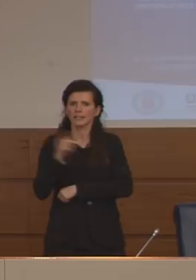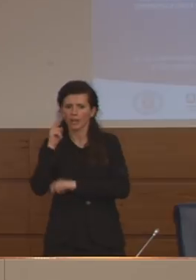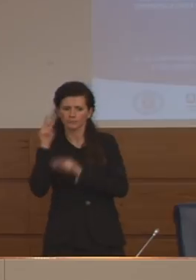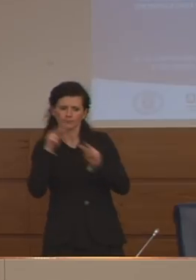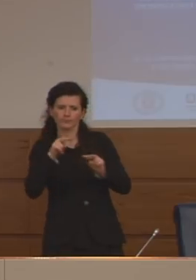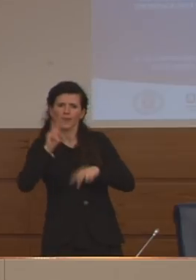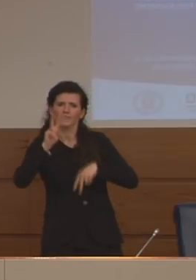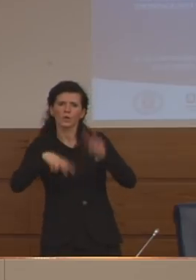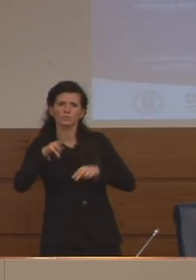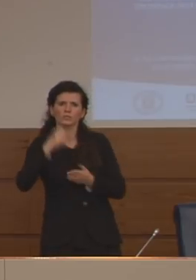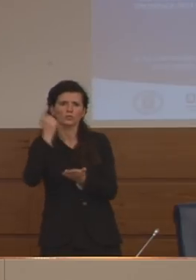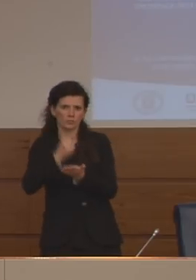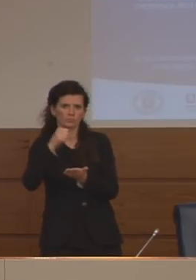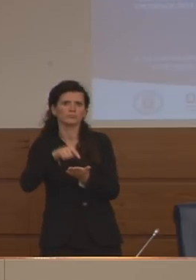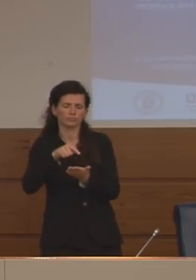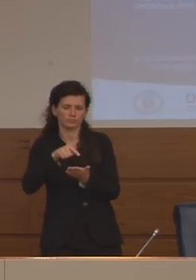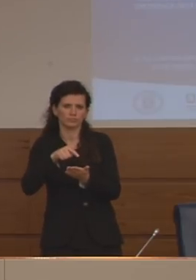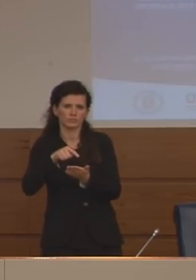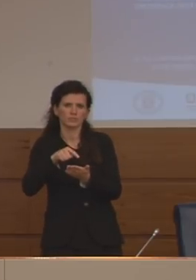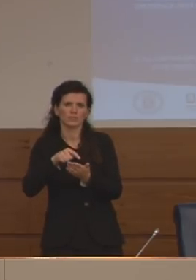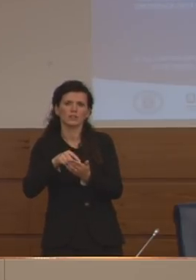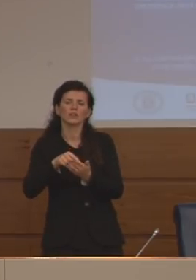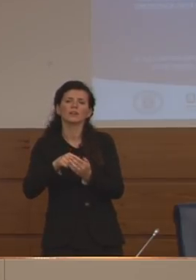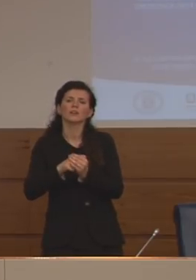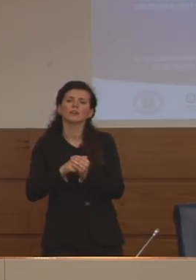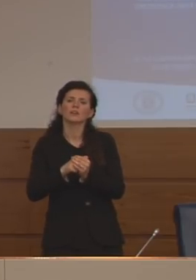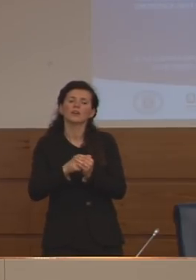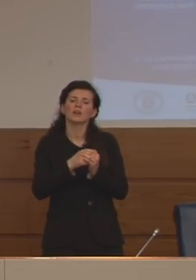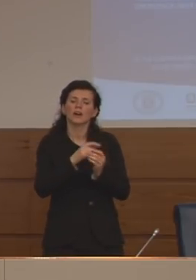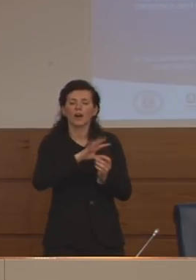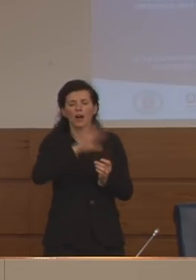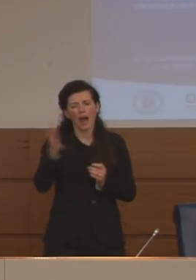laddove queste lo stanno intraprendendo. Mentre l'ultima tipologia non richiede